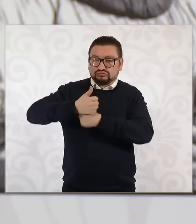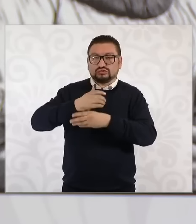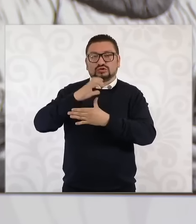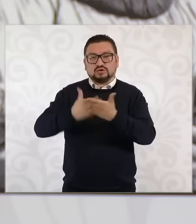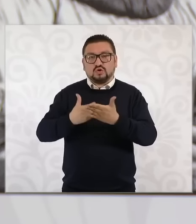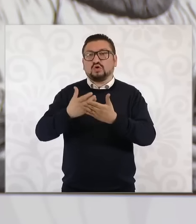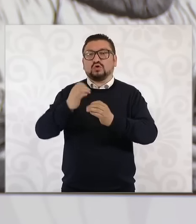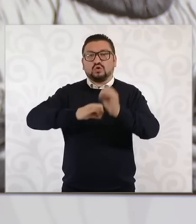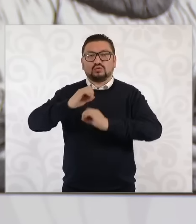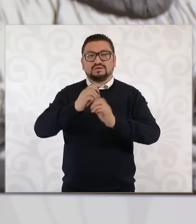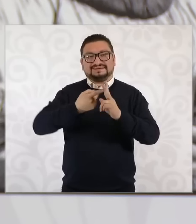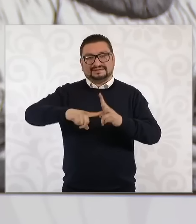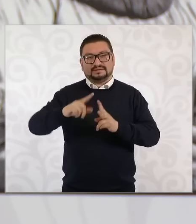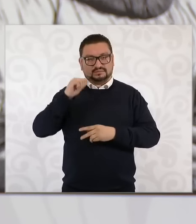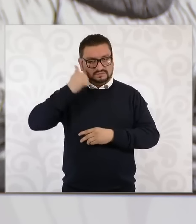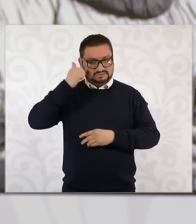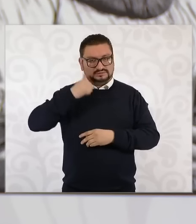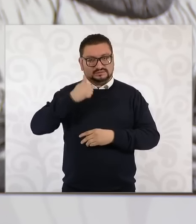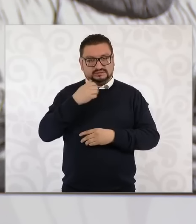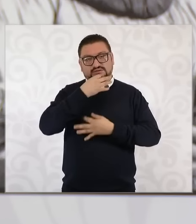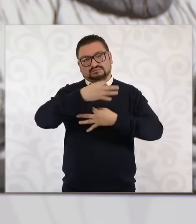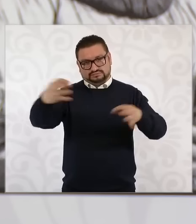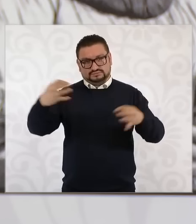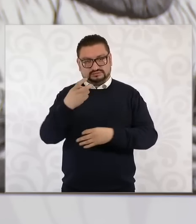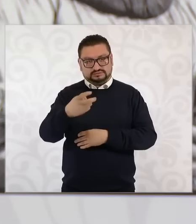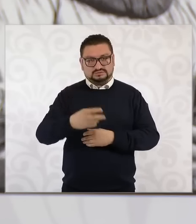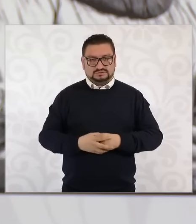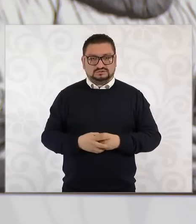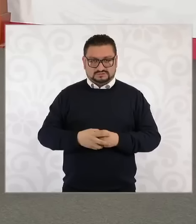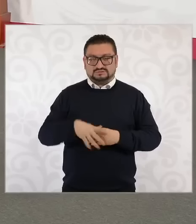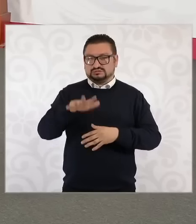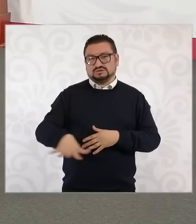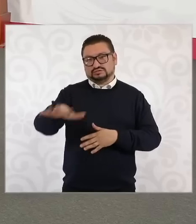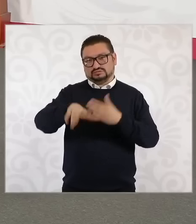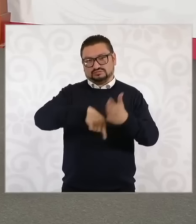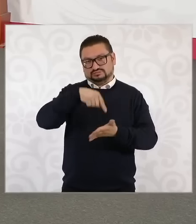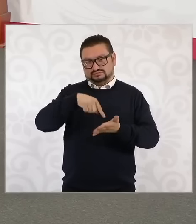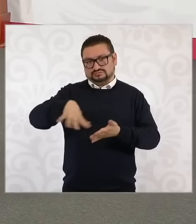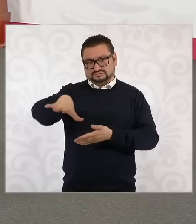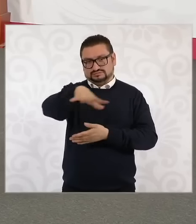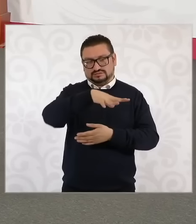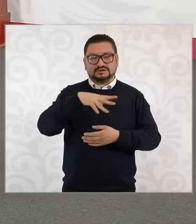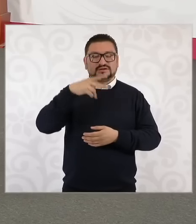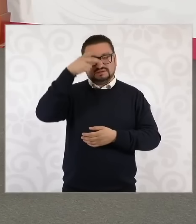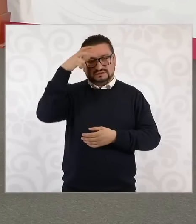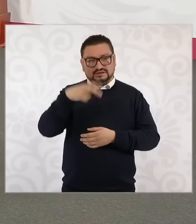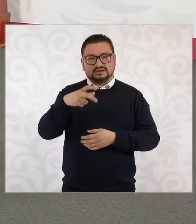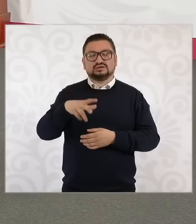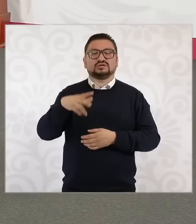e inician en abril. Entonces, este es mensaje para la Huasteca principalmente de Hidalgo, de Veracruz